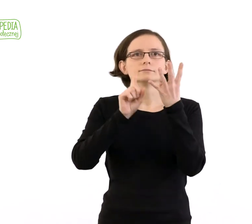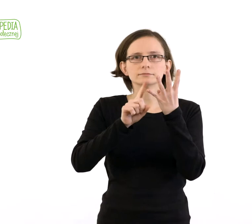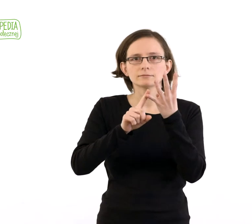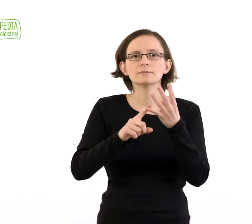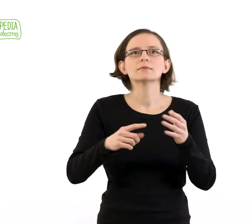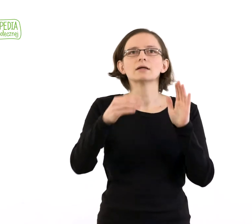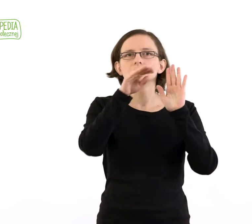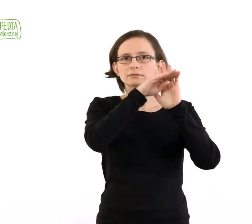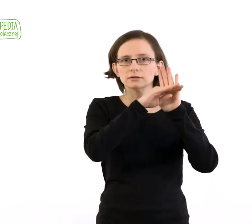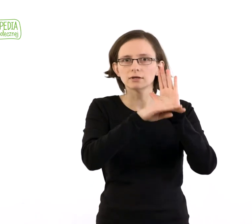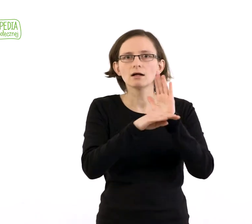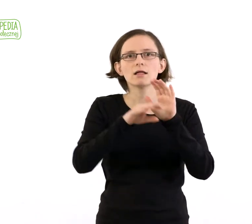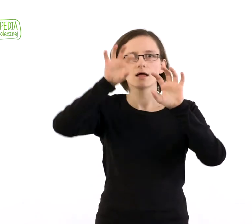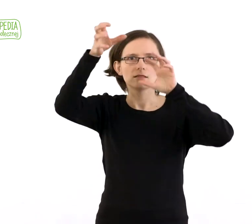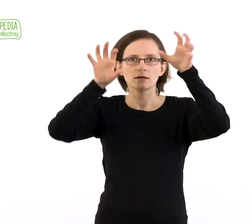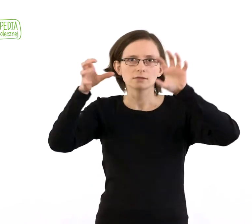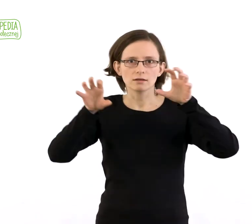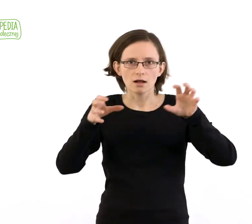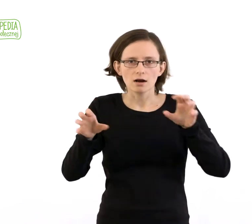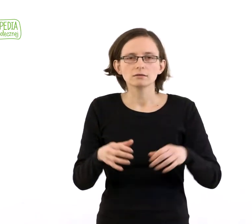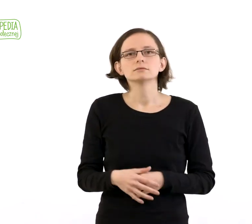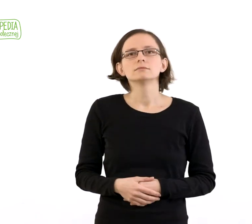4. Zasada decentralizacji